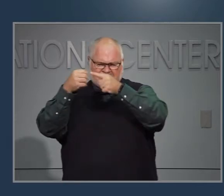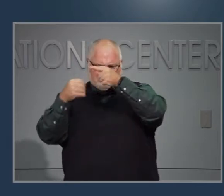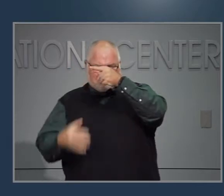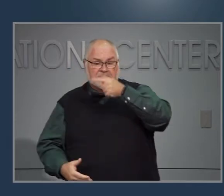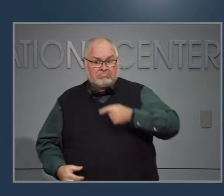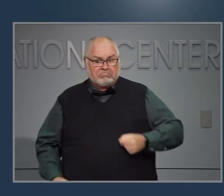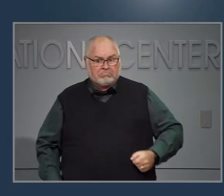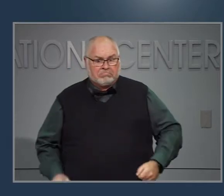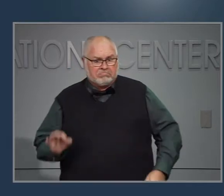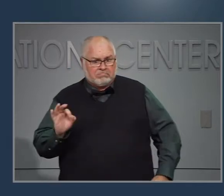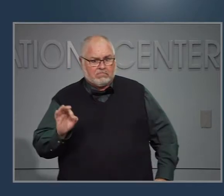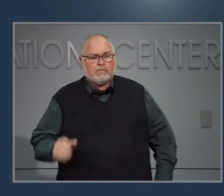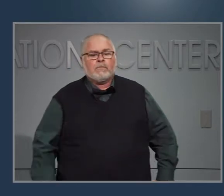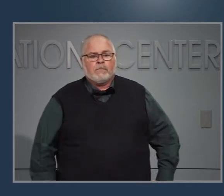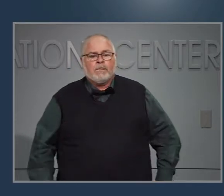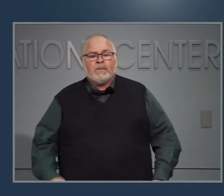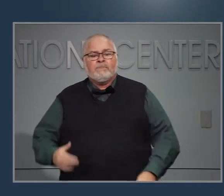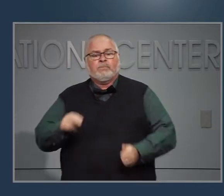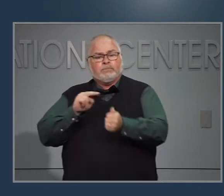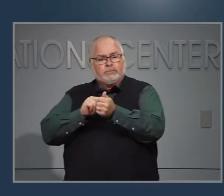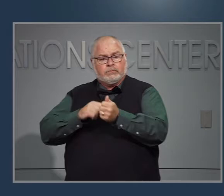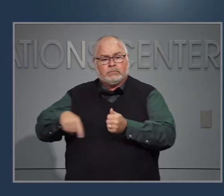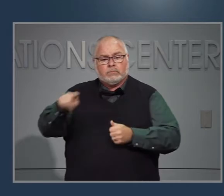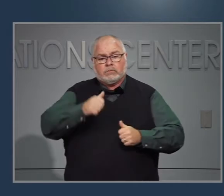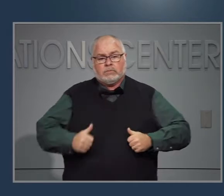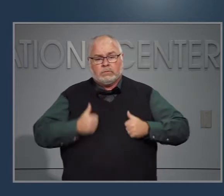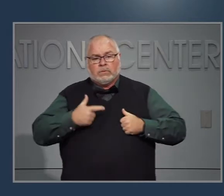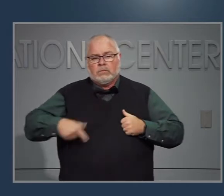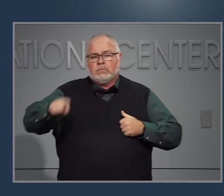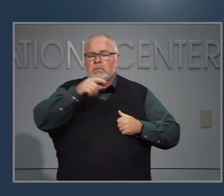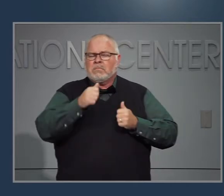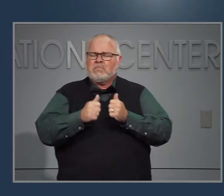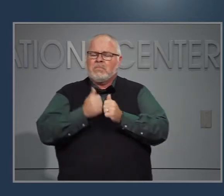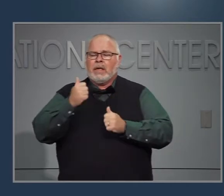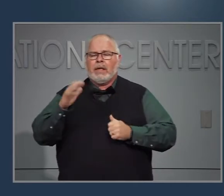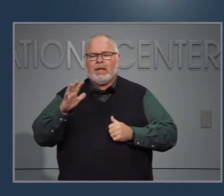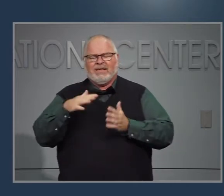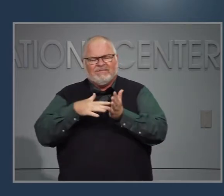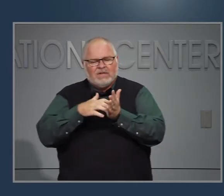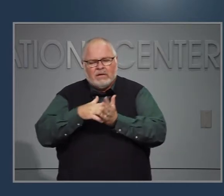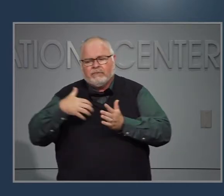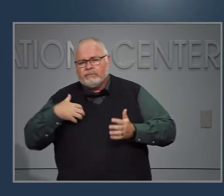Los residentes y en los asilos son los más vulnerables al contagio de covid diecinueve